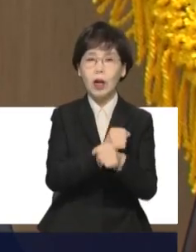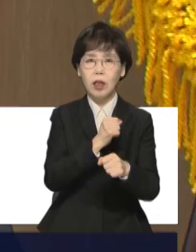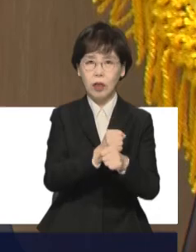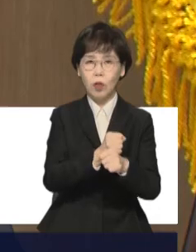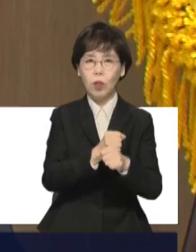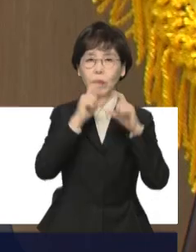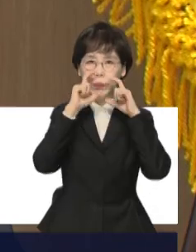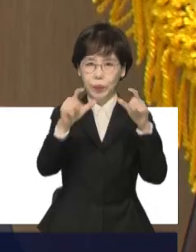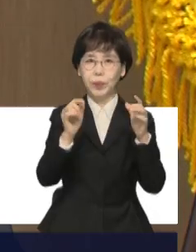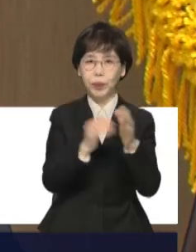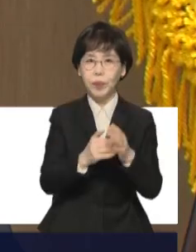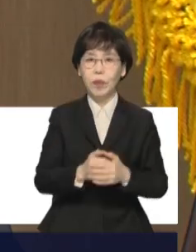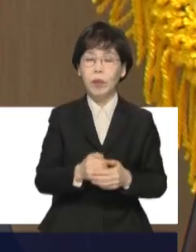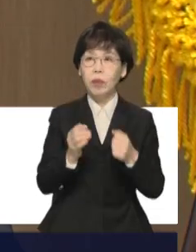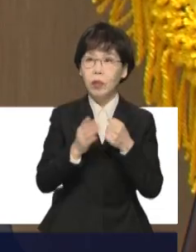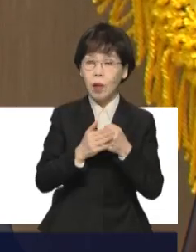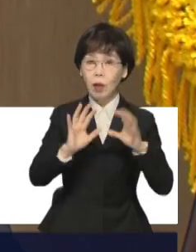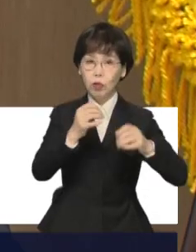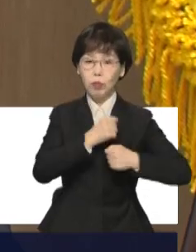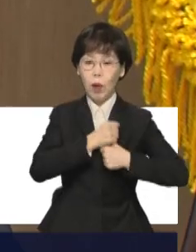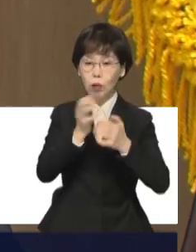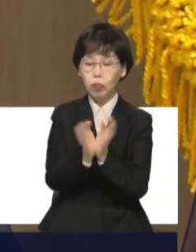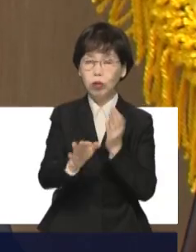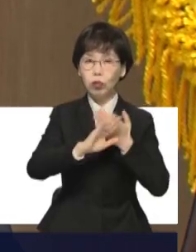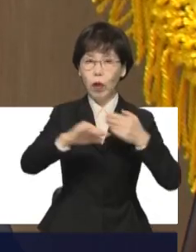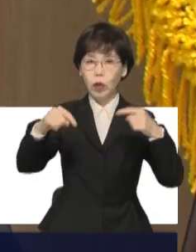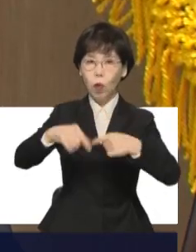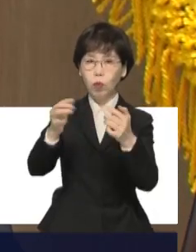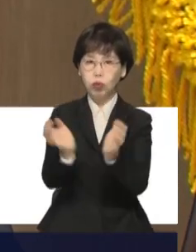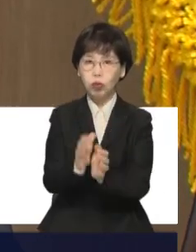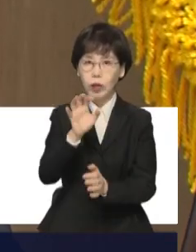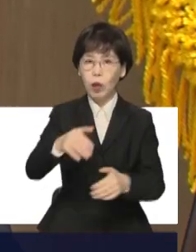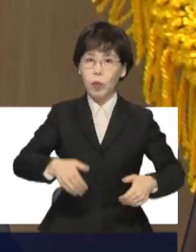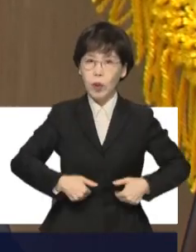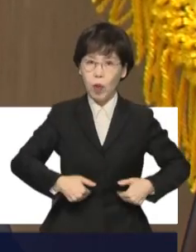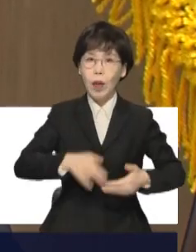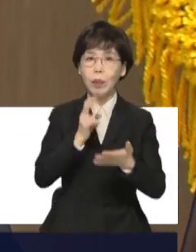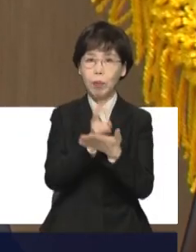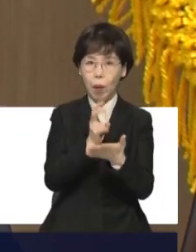이에 따라 국방부와 외교부에서도 필요한 법적 조치를 시행했습니다.